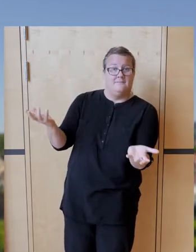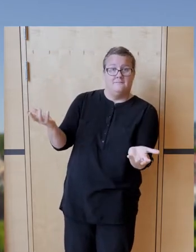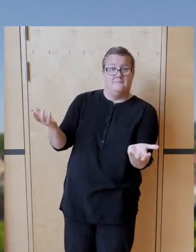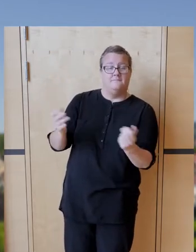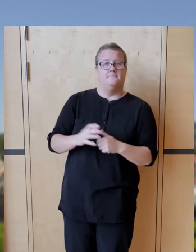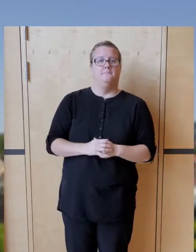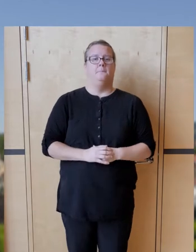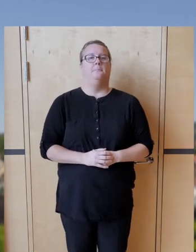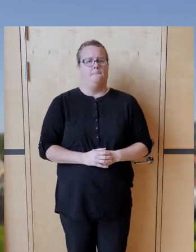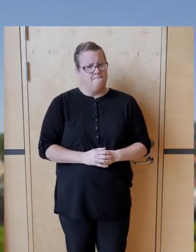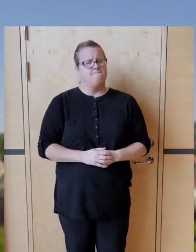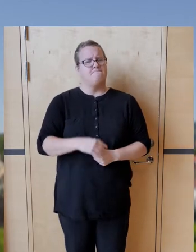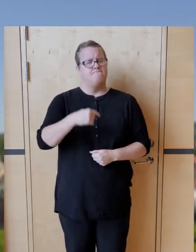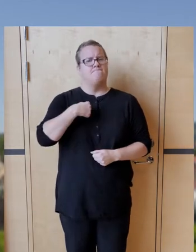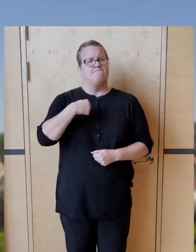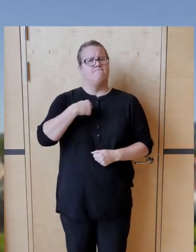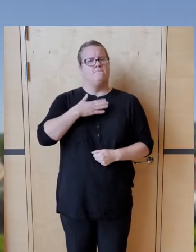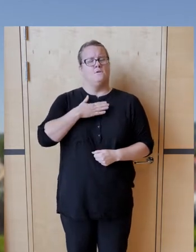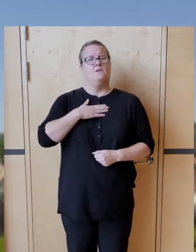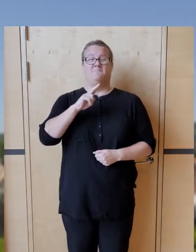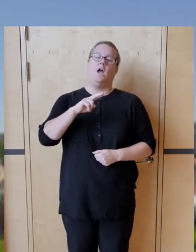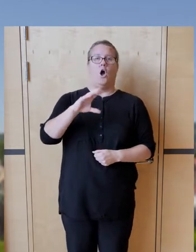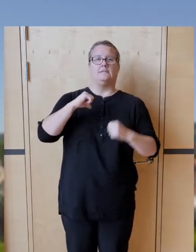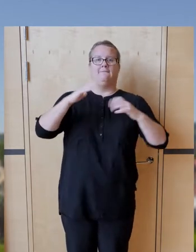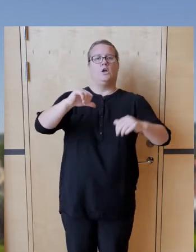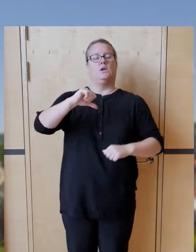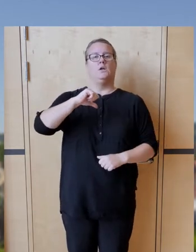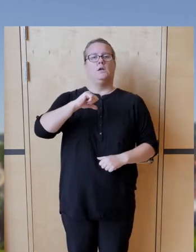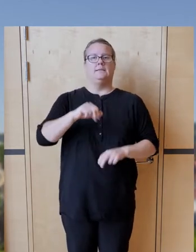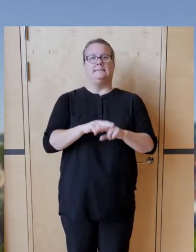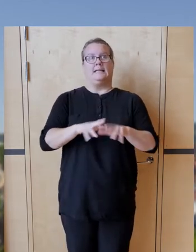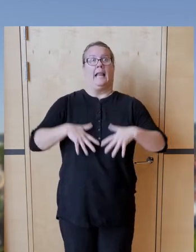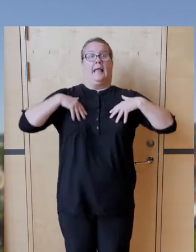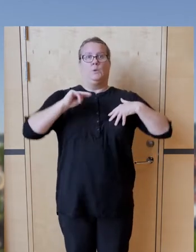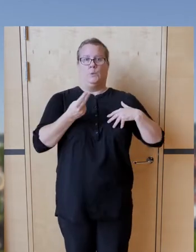Så tycker att det är glädjande att man nu går ut och säger att det här ska påbörjas